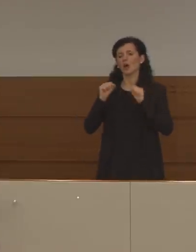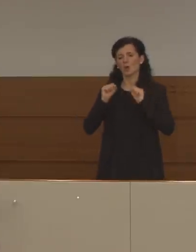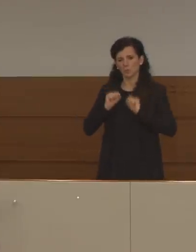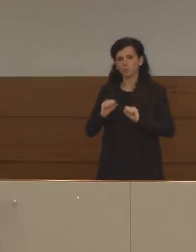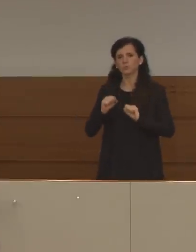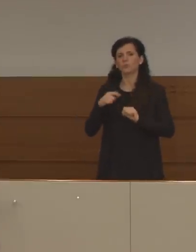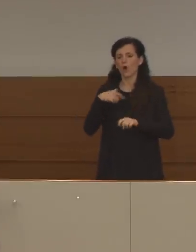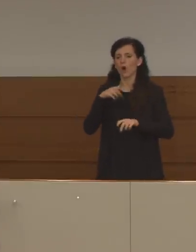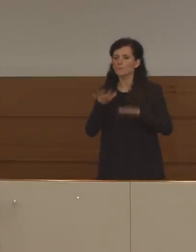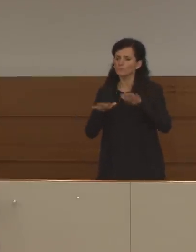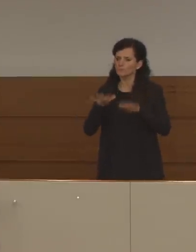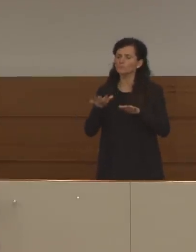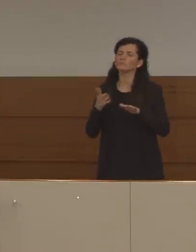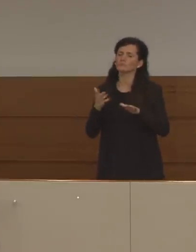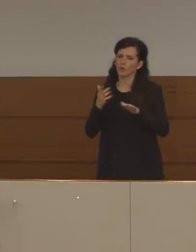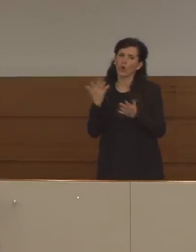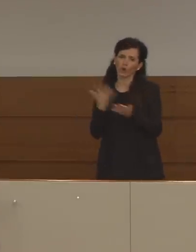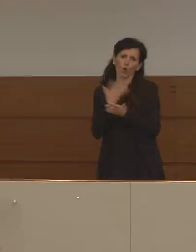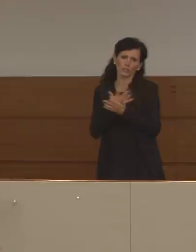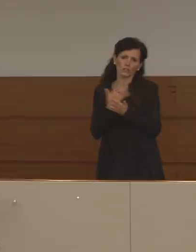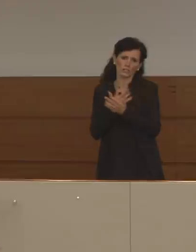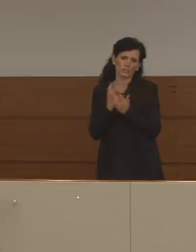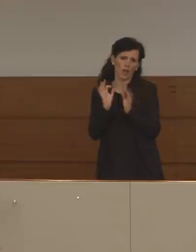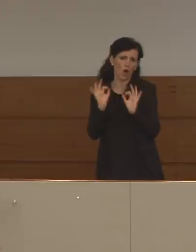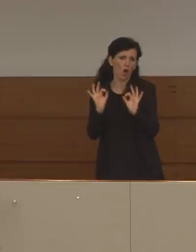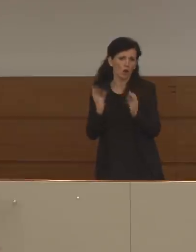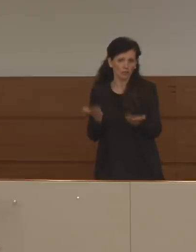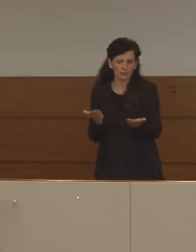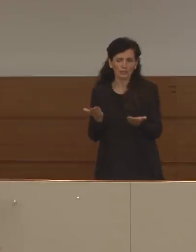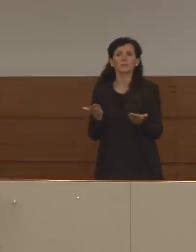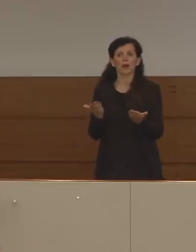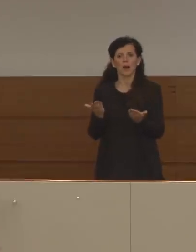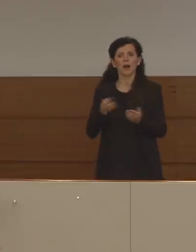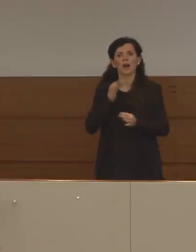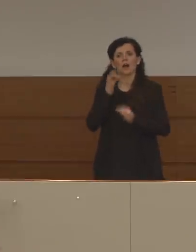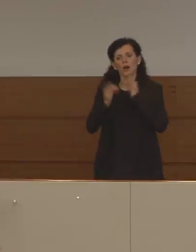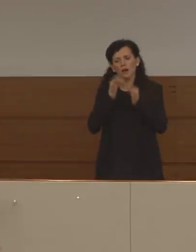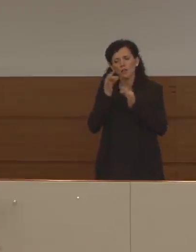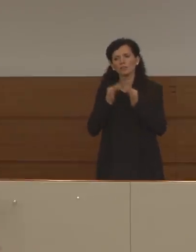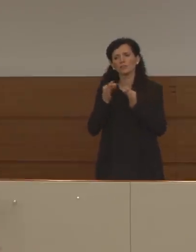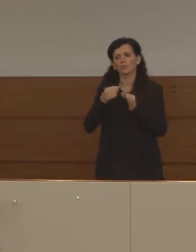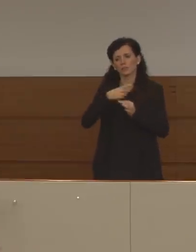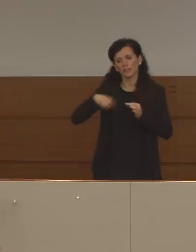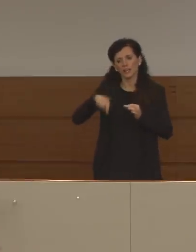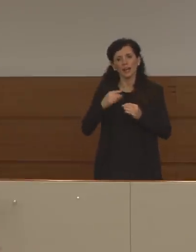notizia cioè ovverosia che riusciamo a fornire un'adeguata assistenza alle